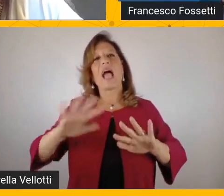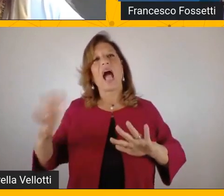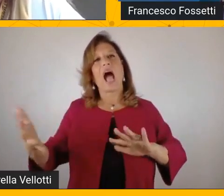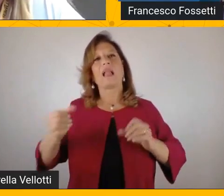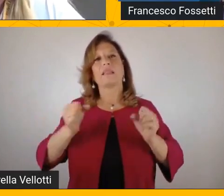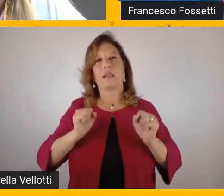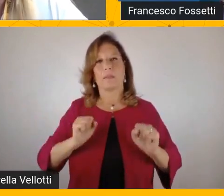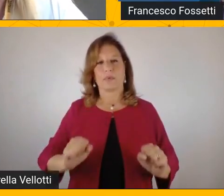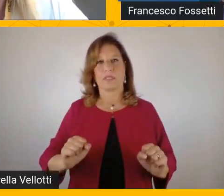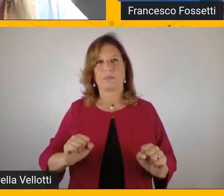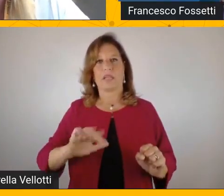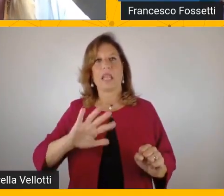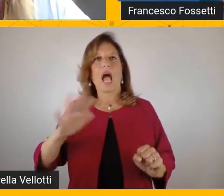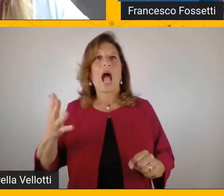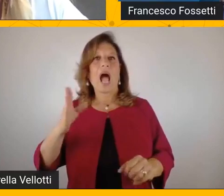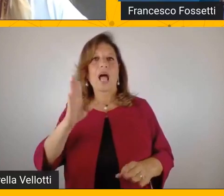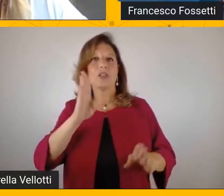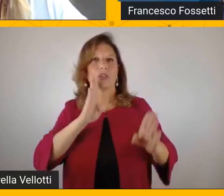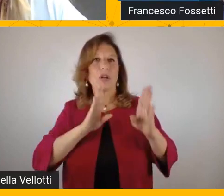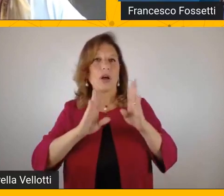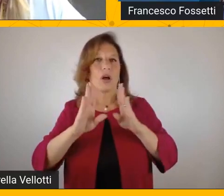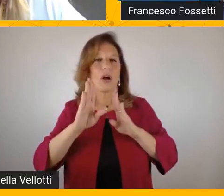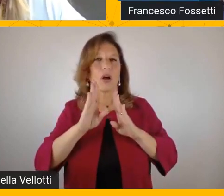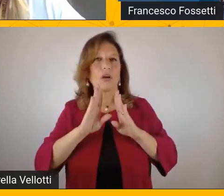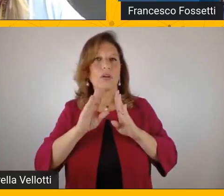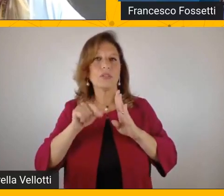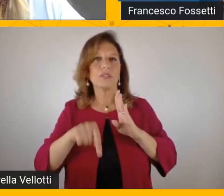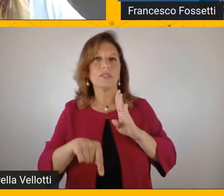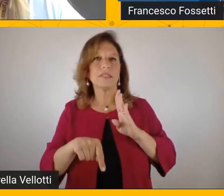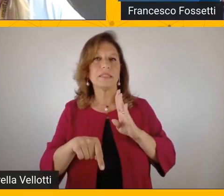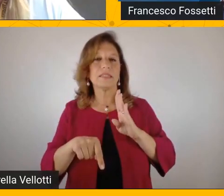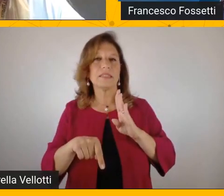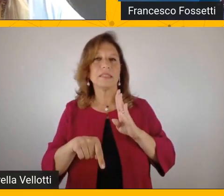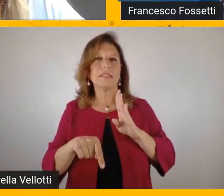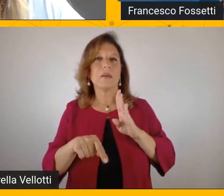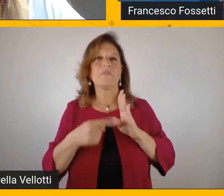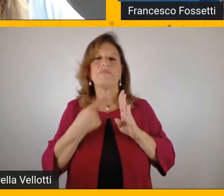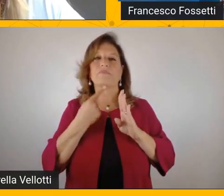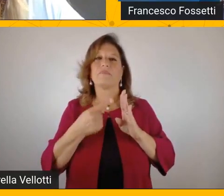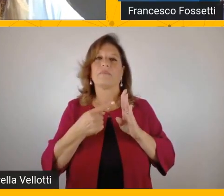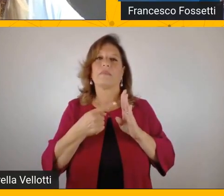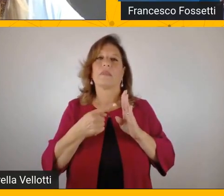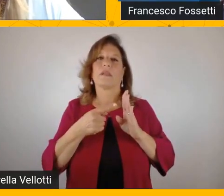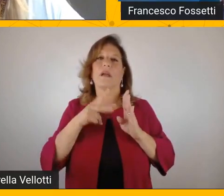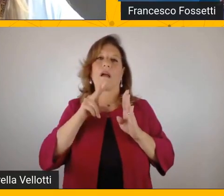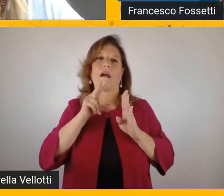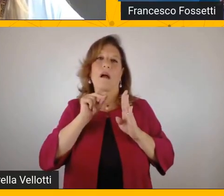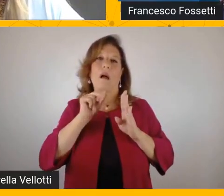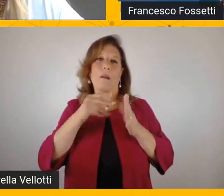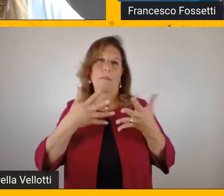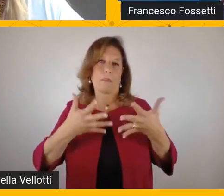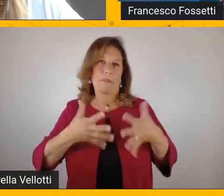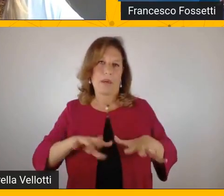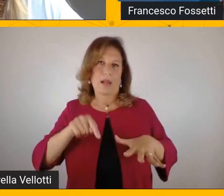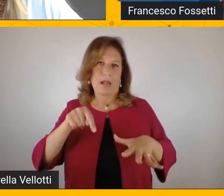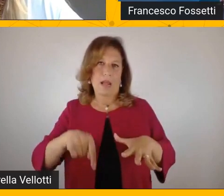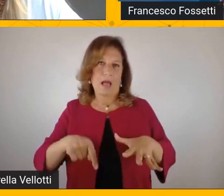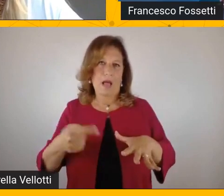possibilità. Un altro suggerimento quello anche di ehm noi abbiamo parlato sia